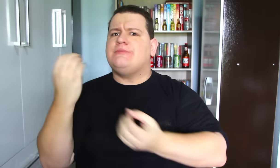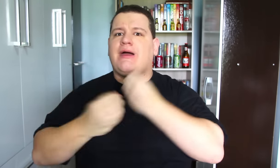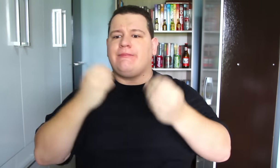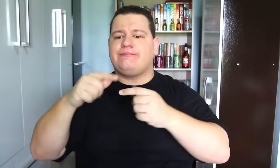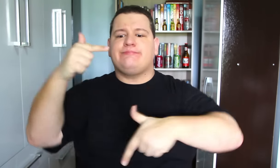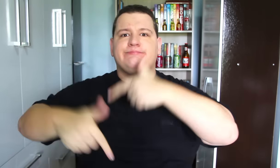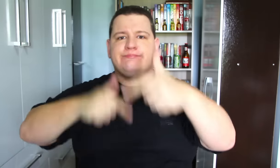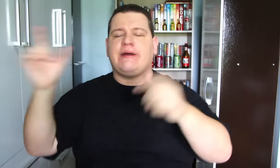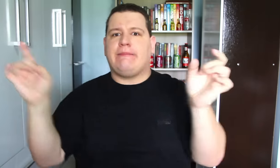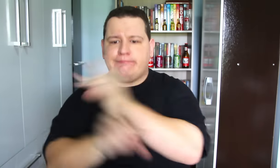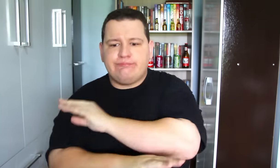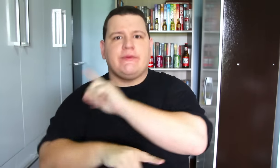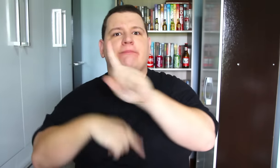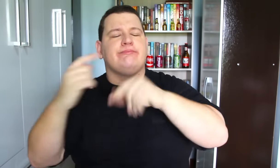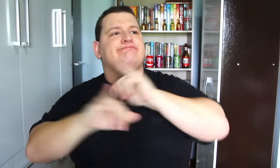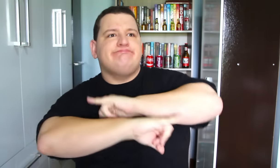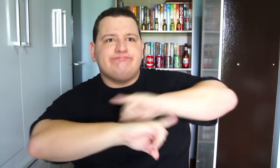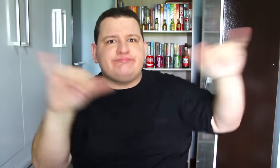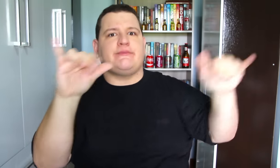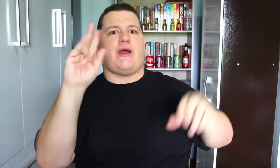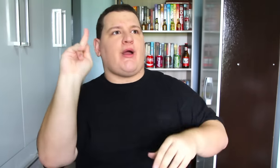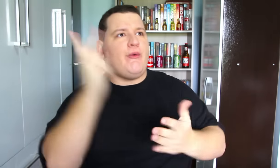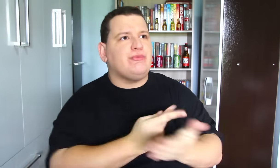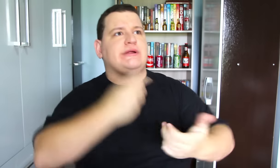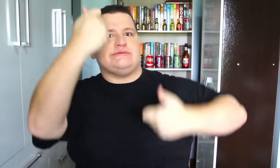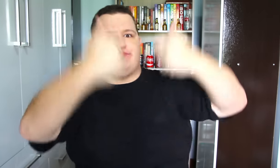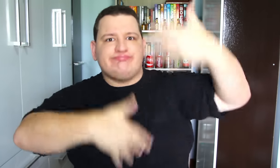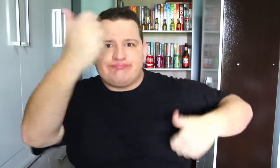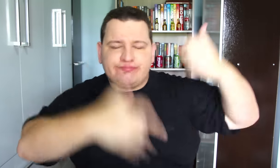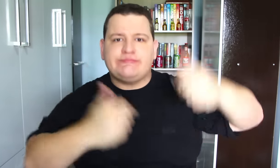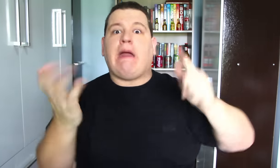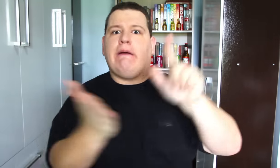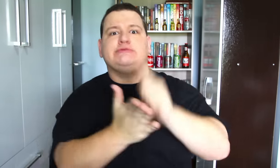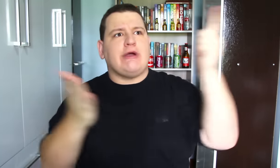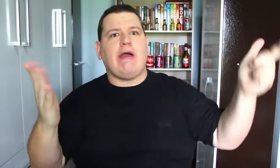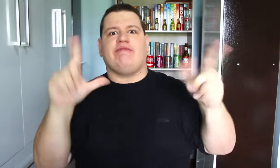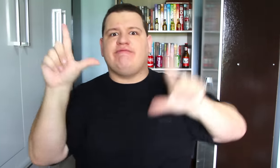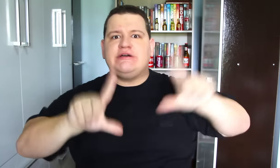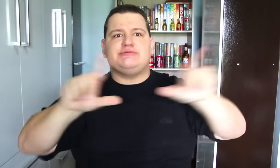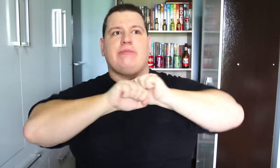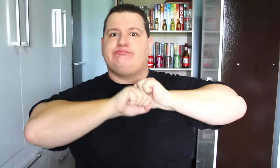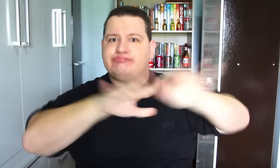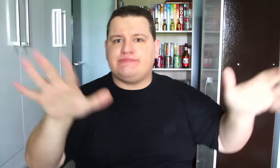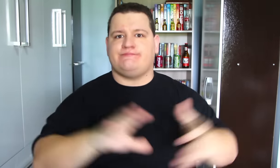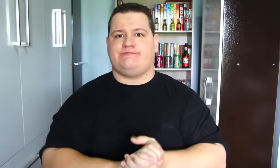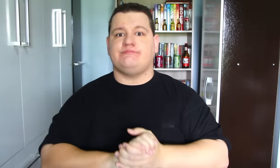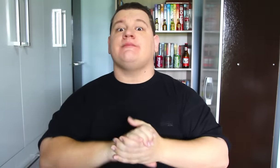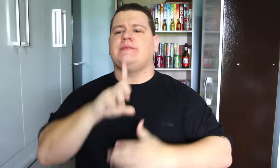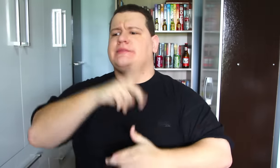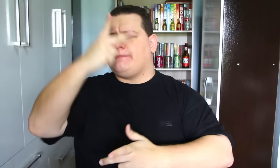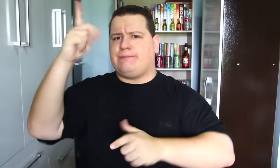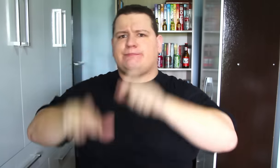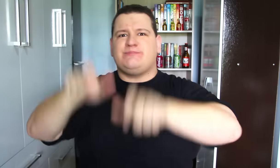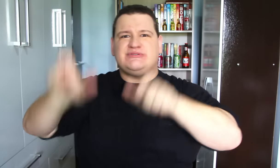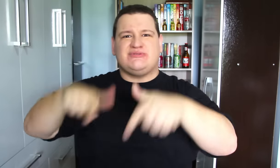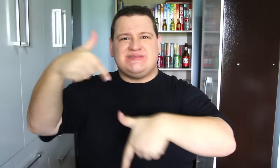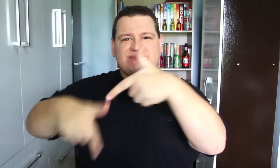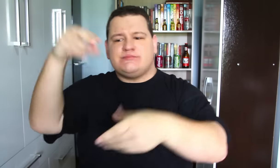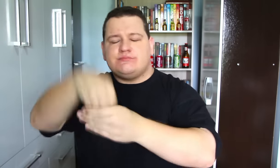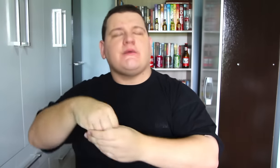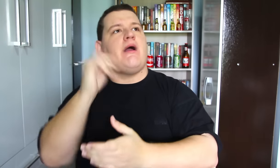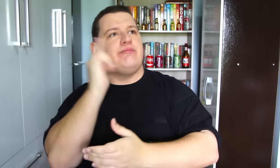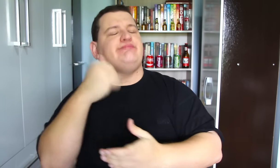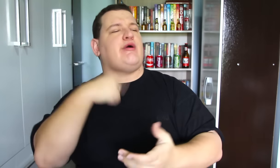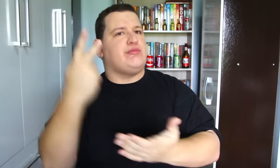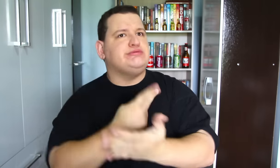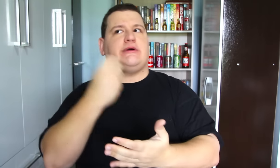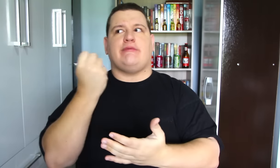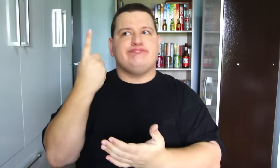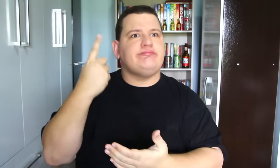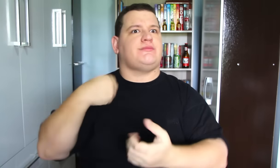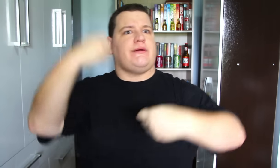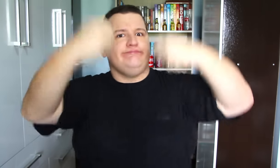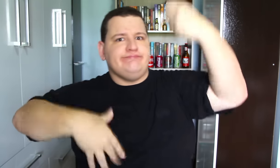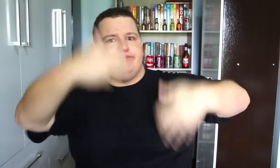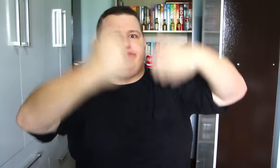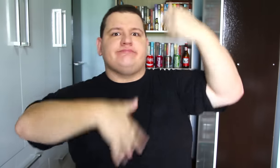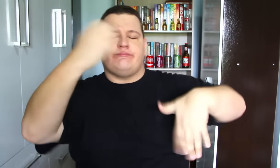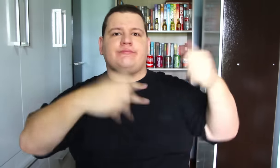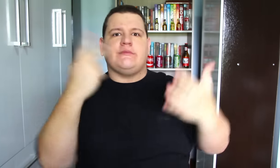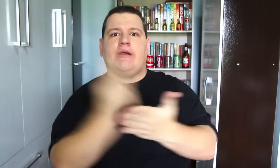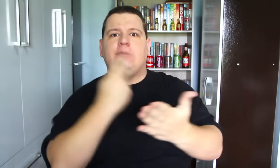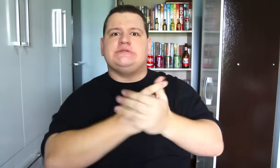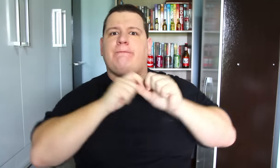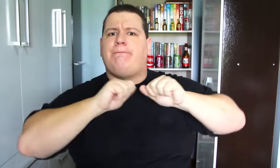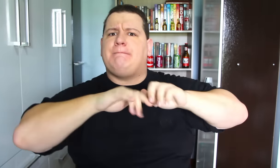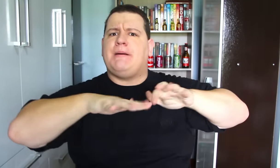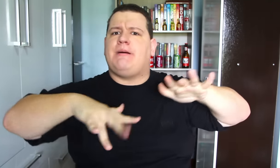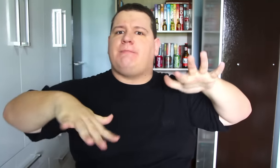Os envolvidos da produção contam sobre eventos estranhos para as mídias.